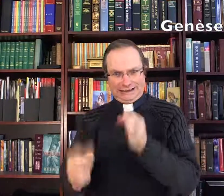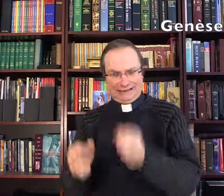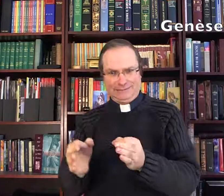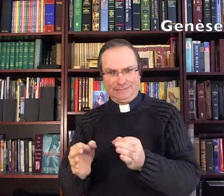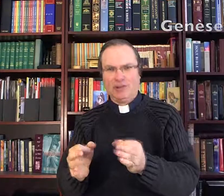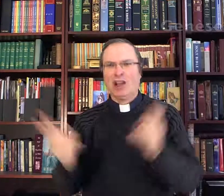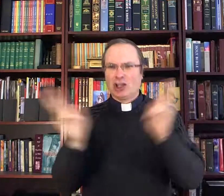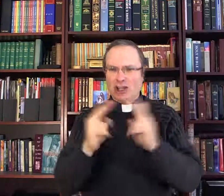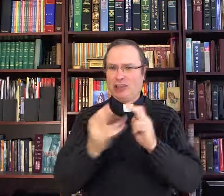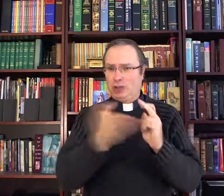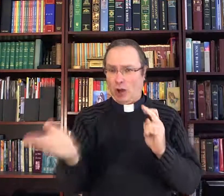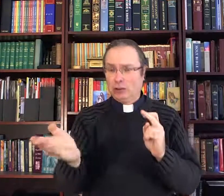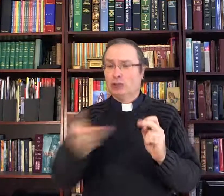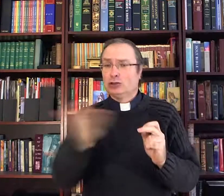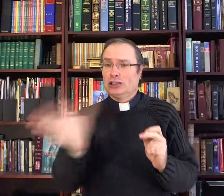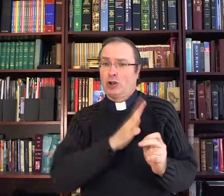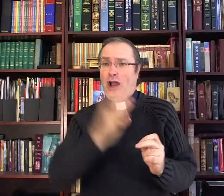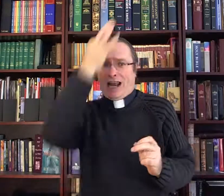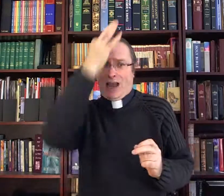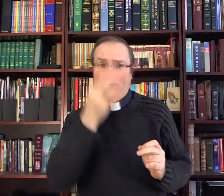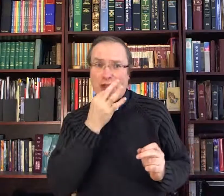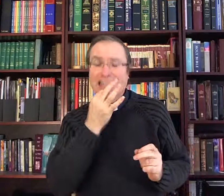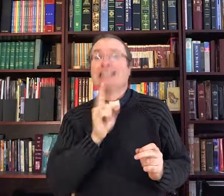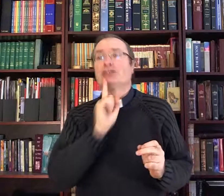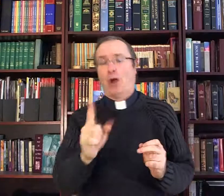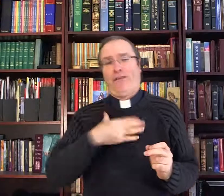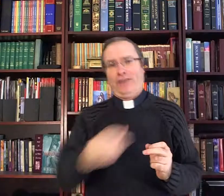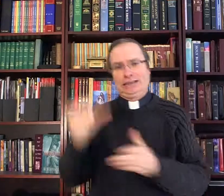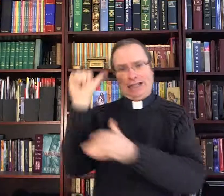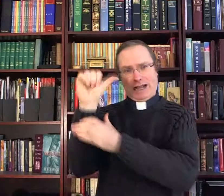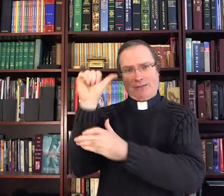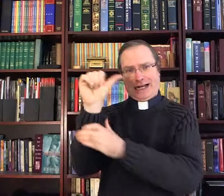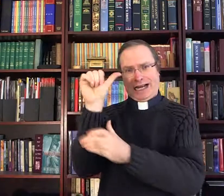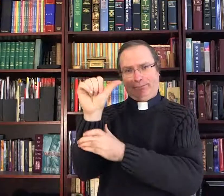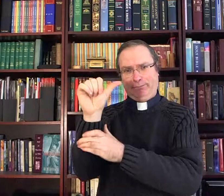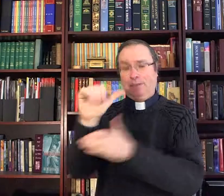reconnaissez donc que ce sont ceux qui ont la foi qui sont les fils d'Abraham.